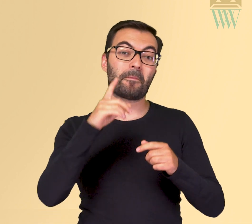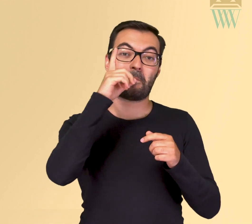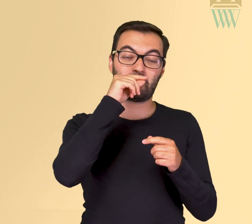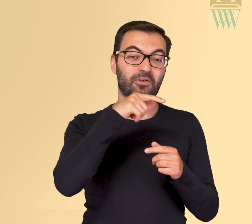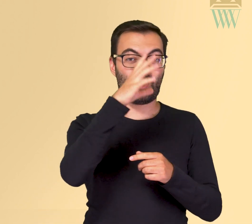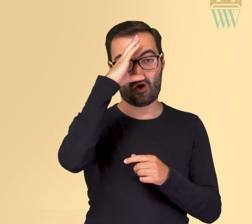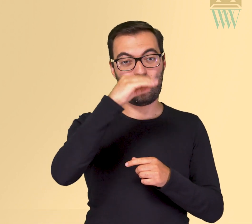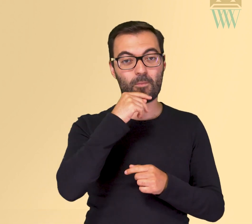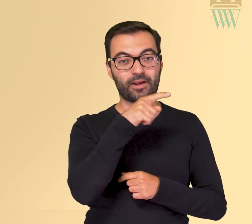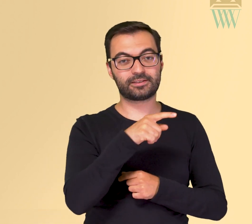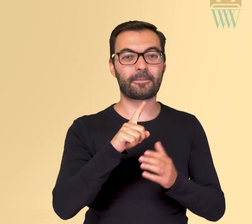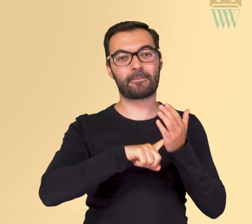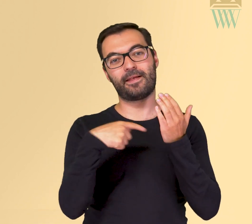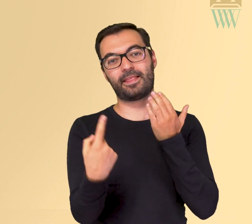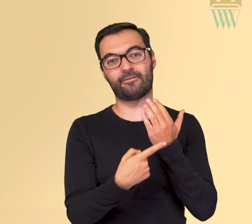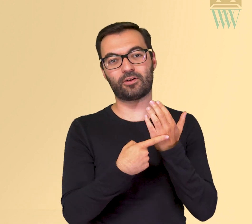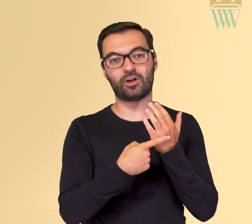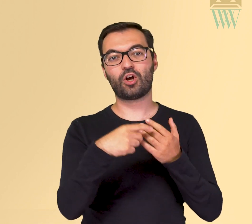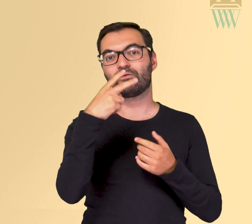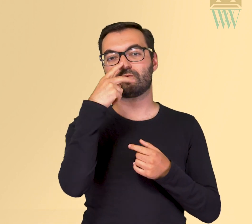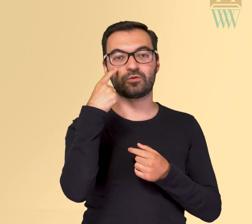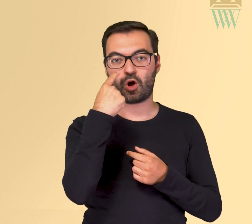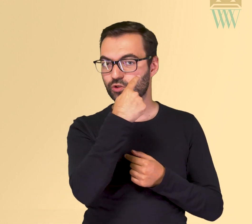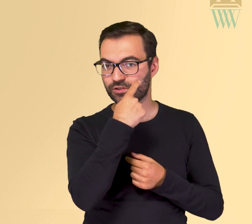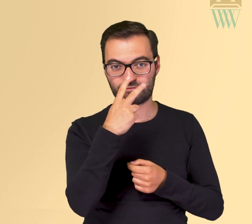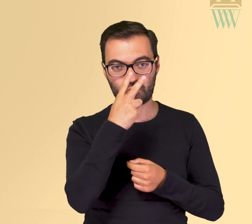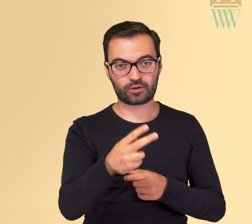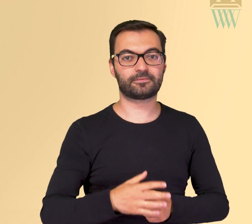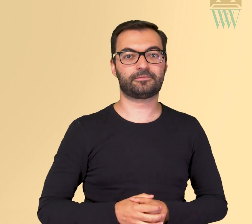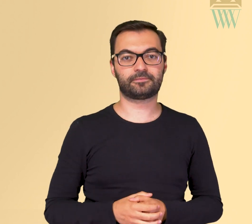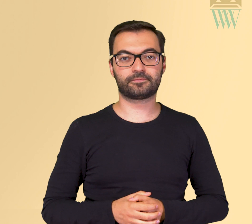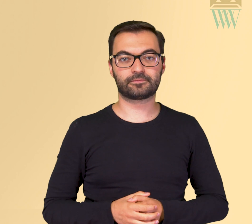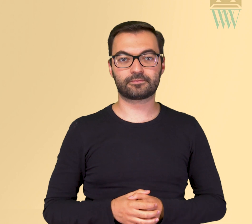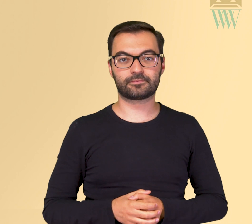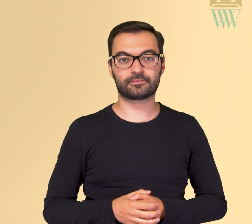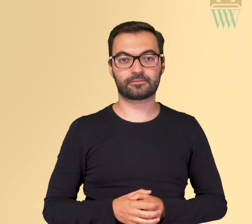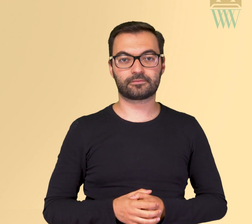Sugerowano również, że ten obraz był alegorią wzroku,